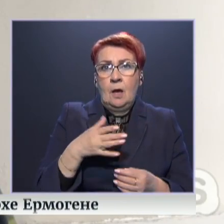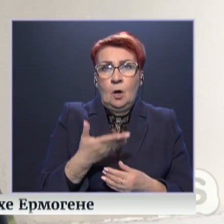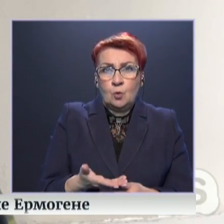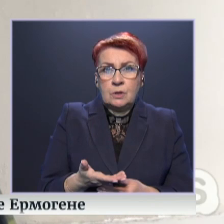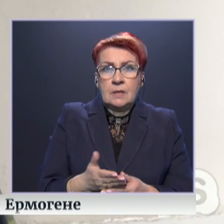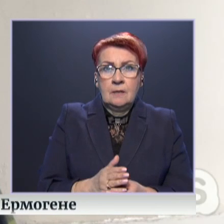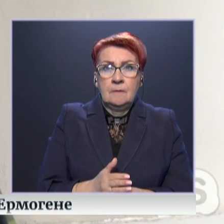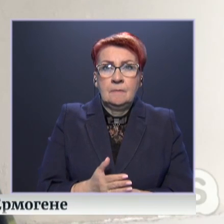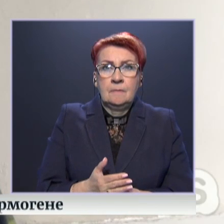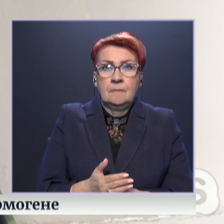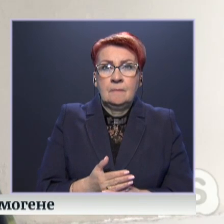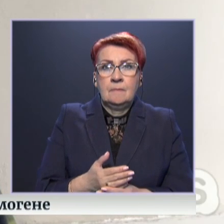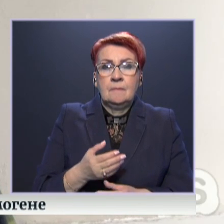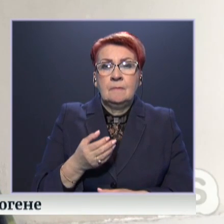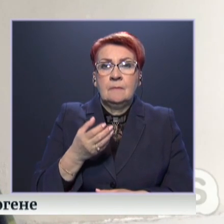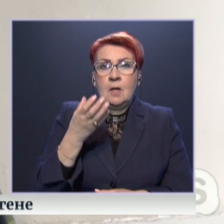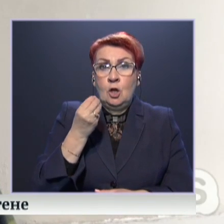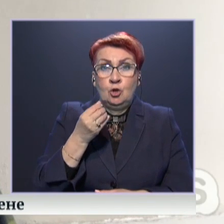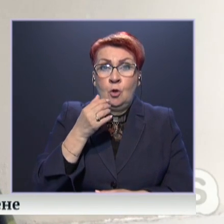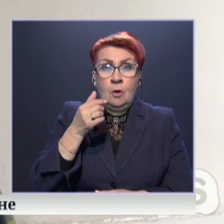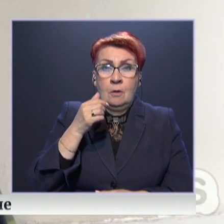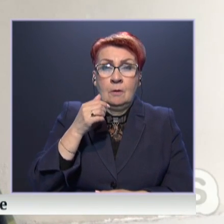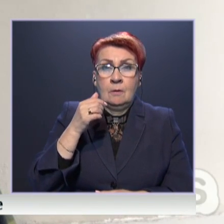плохим она еще год назад не было таким плохим и соответственно